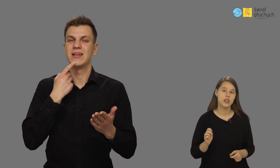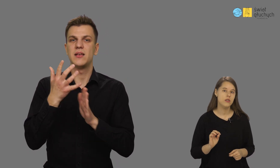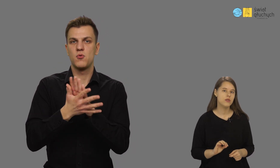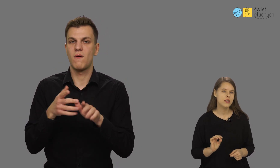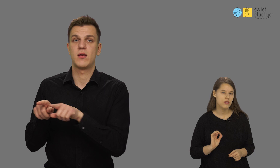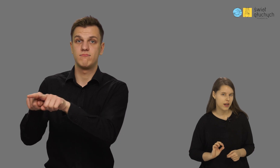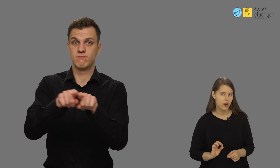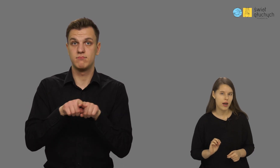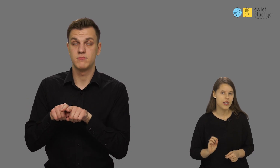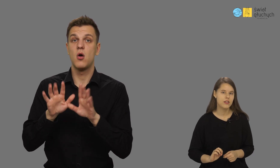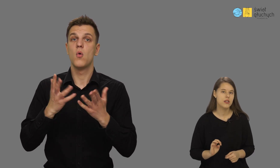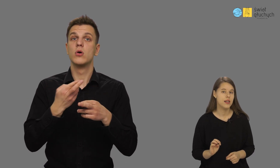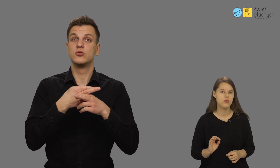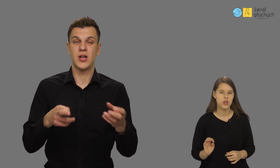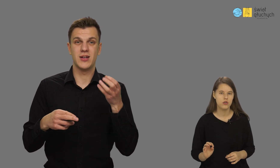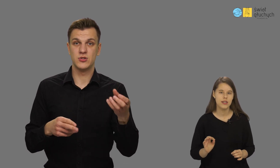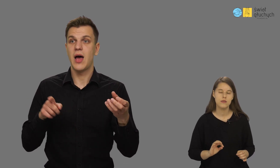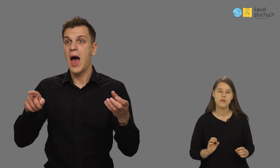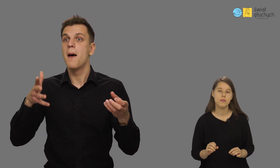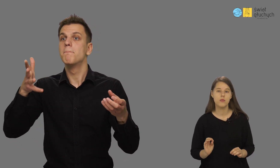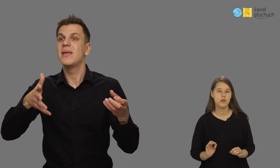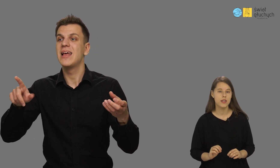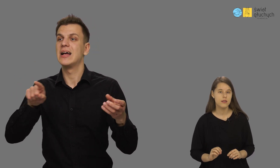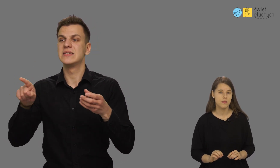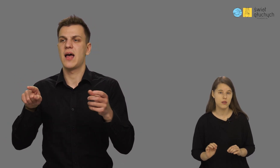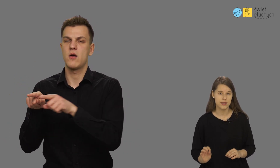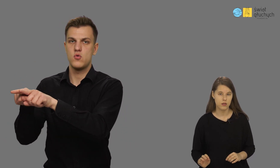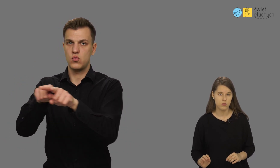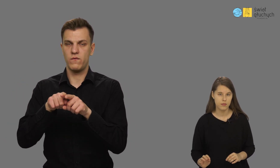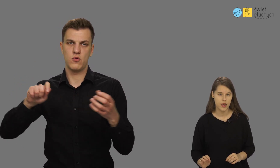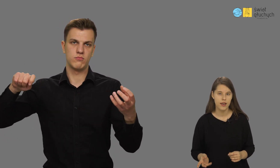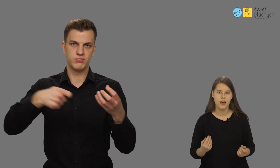czyli dążenie do tego, aby każdy daną rzecz nazywał za pomocą tego samego znaku.